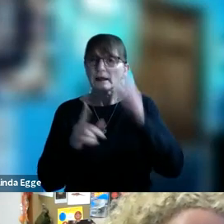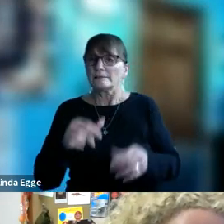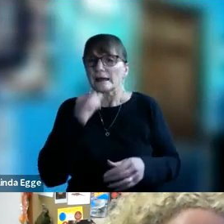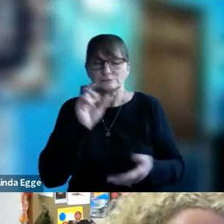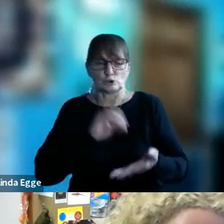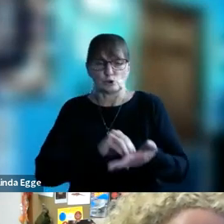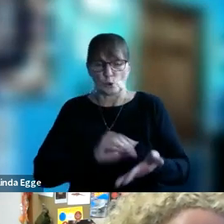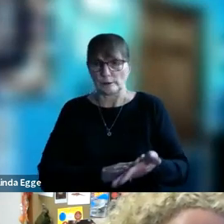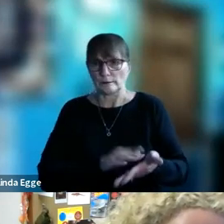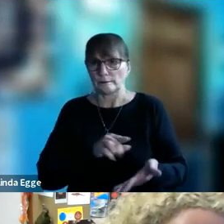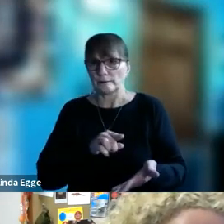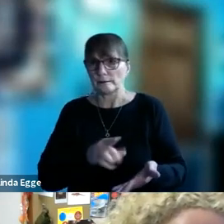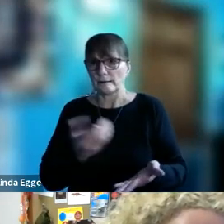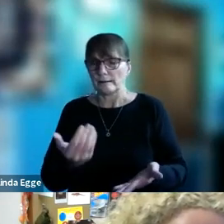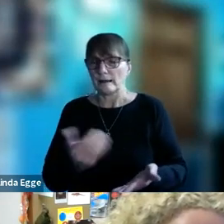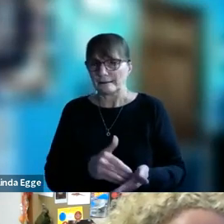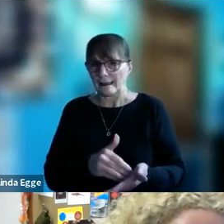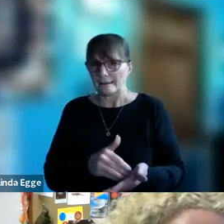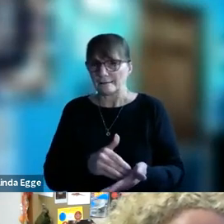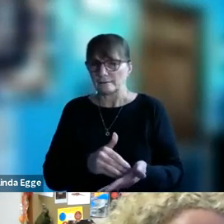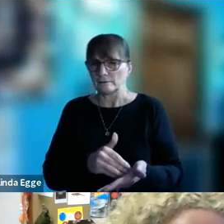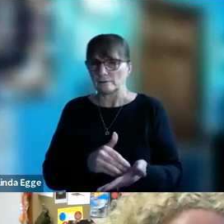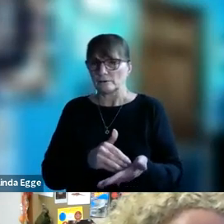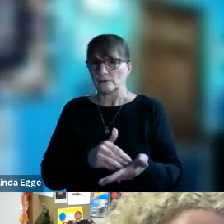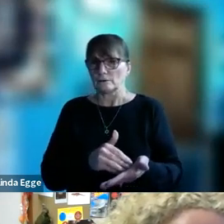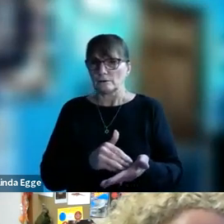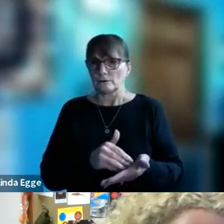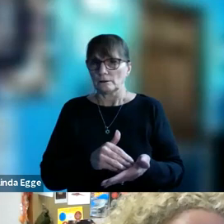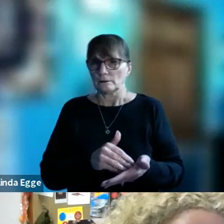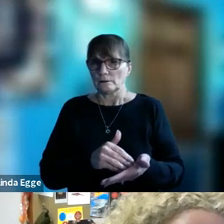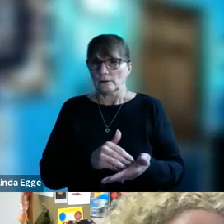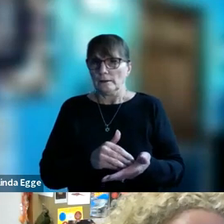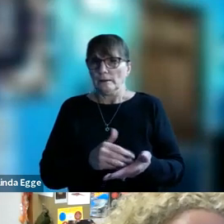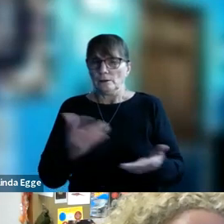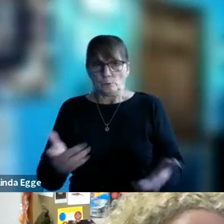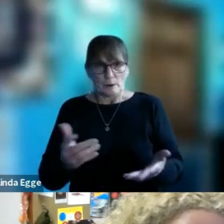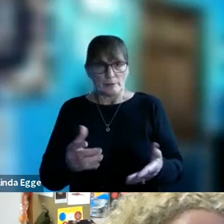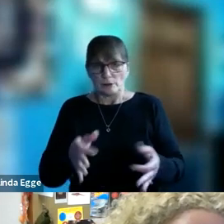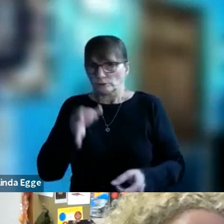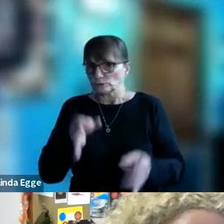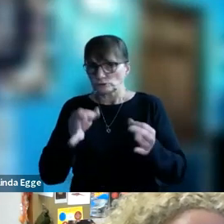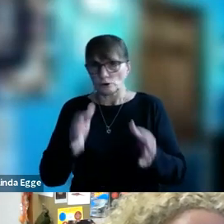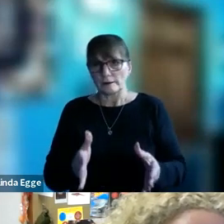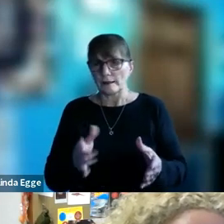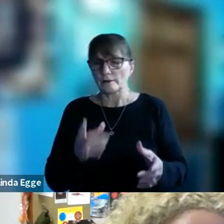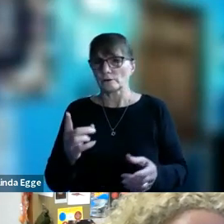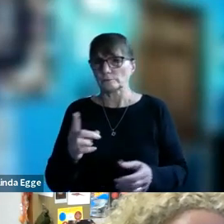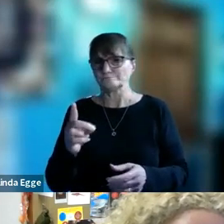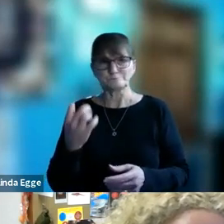pero, de nuevo, ya sea que el adjudicador haga ese comentario o uno de nuestros médicos, también podríamos inferirlo.